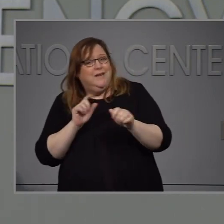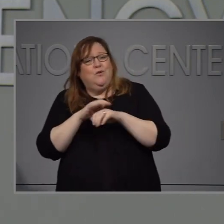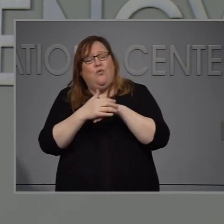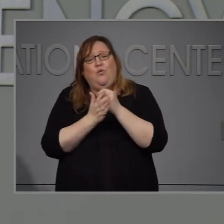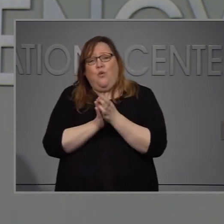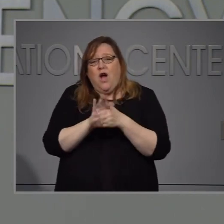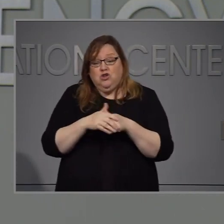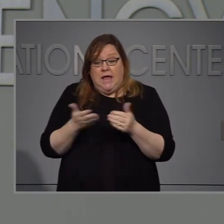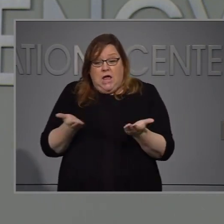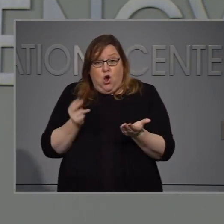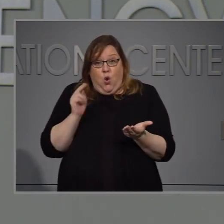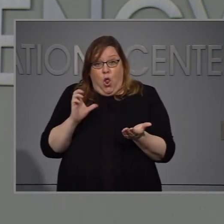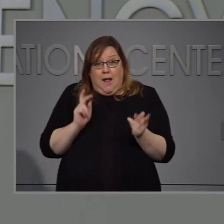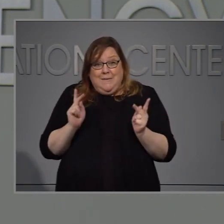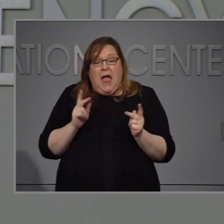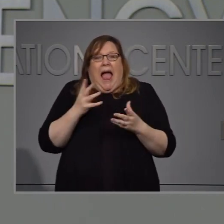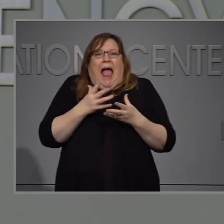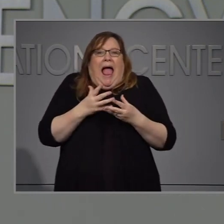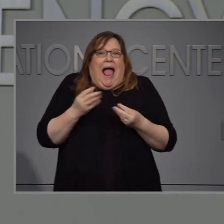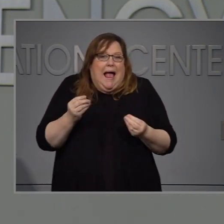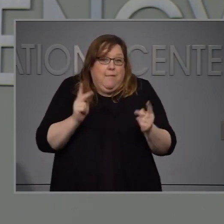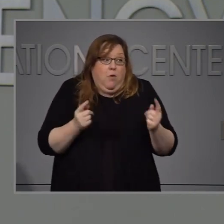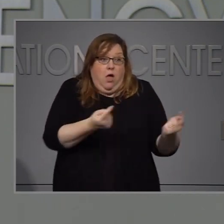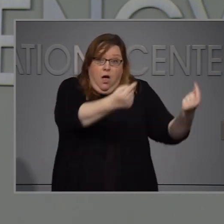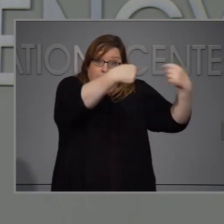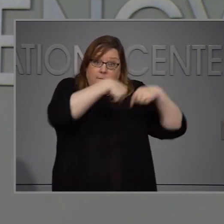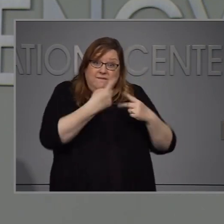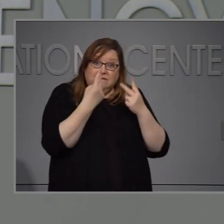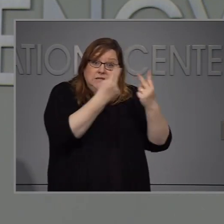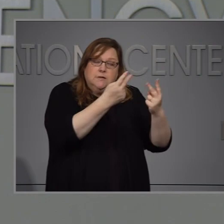aquí en Cano, ya no te haga esto, pero también asegurarnos que los que están visitando de